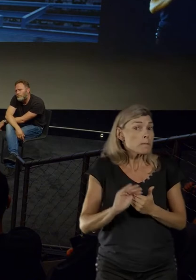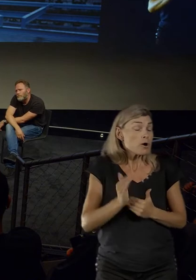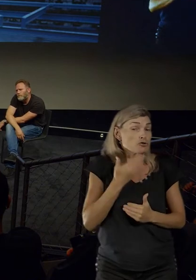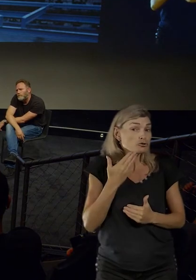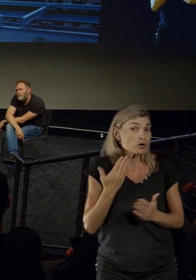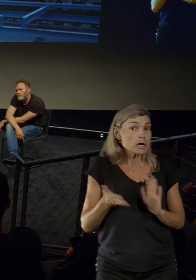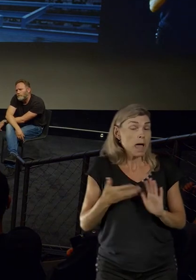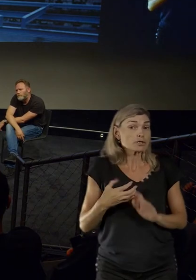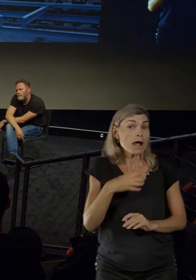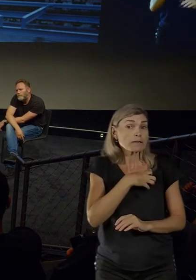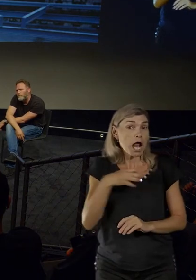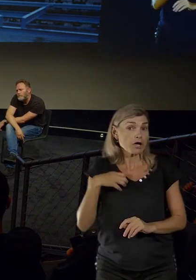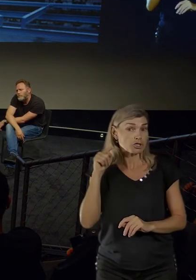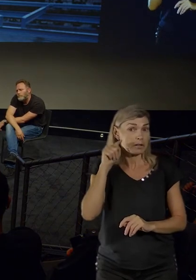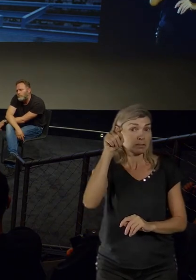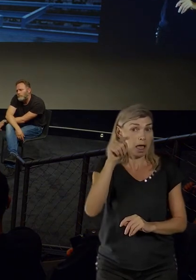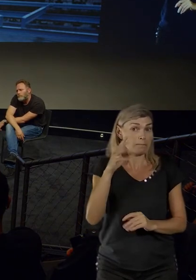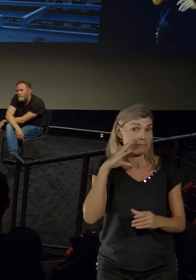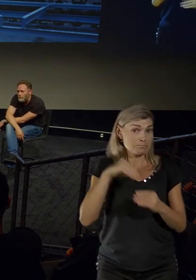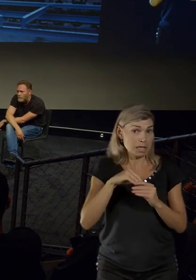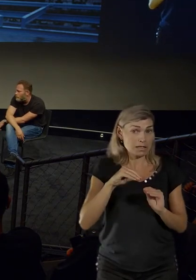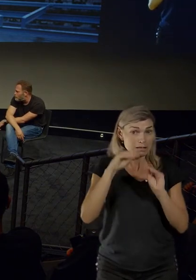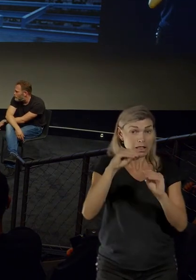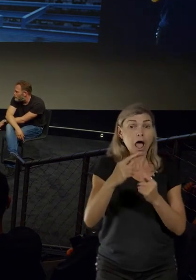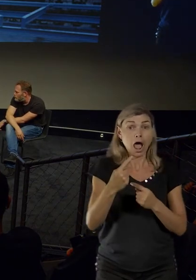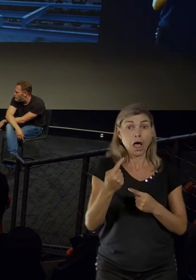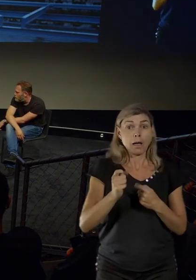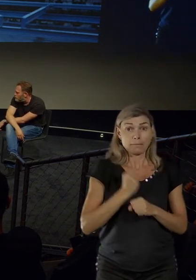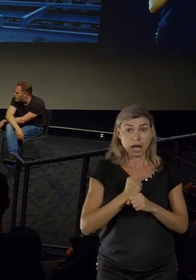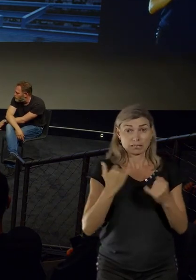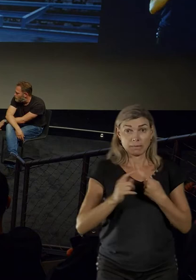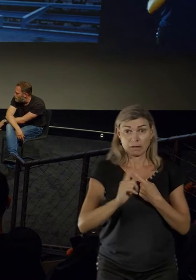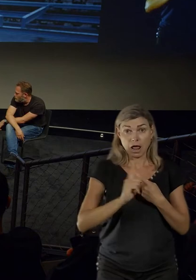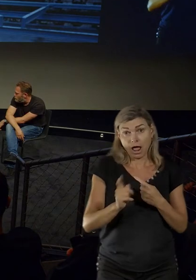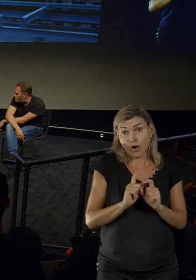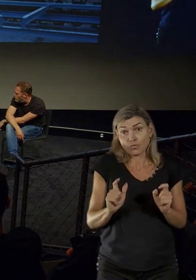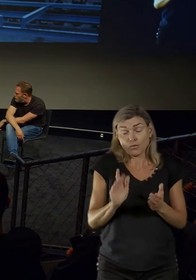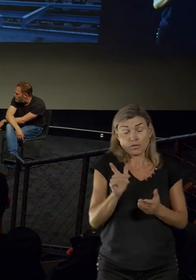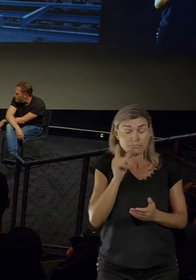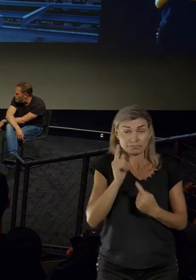Za určitých podmínek to možné je. Já jsem moc rád, že jste to řekl.